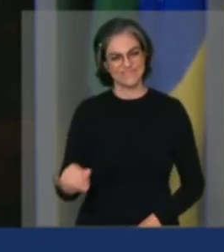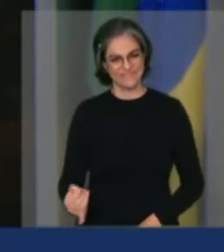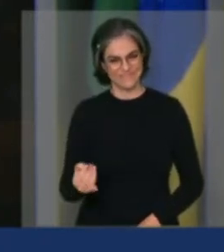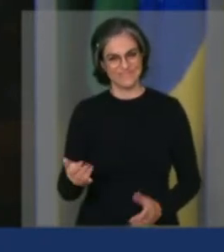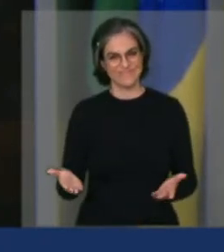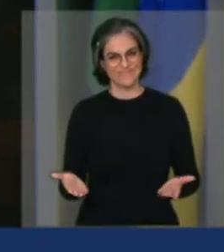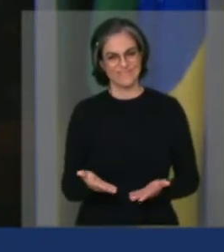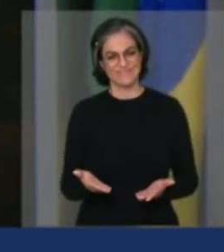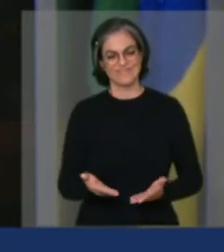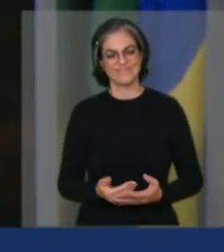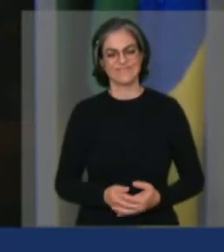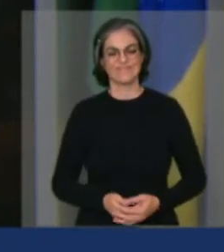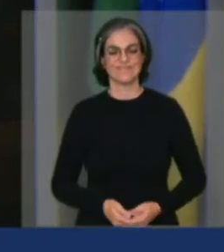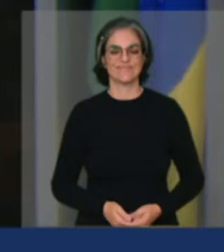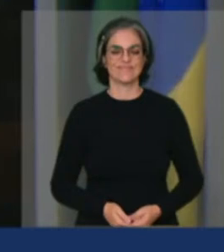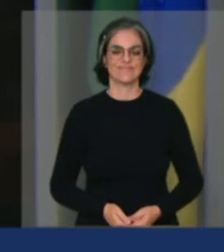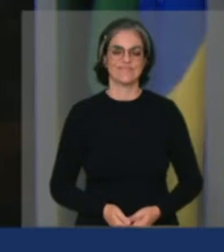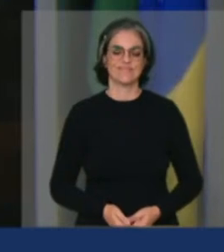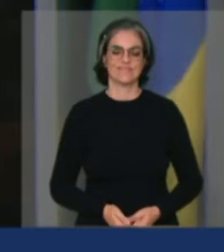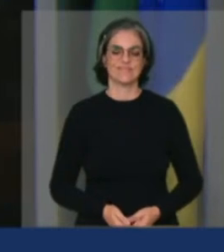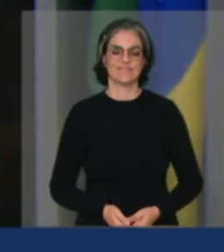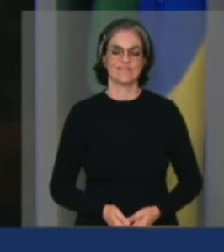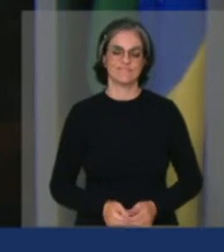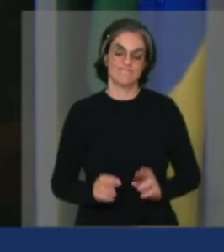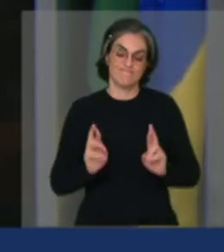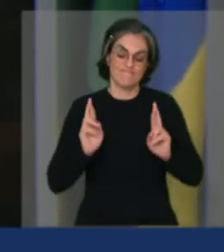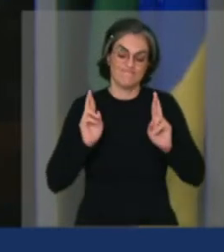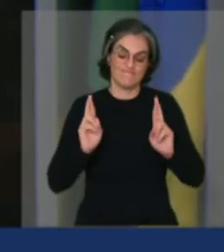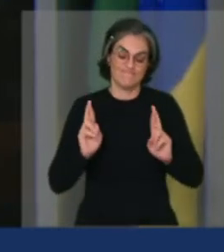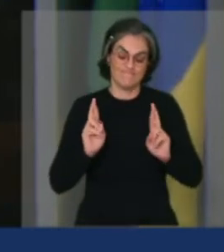AQUI, É, TORCER QUE... QUE ESTE DECRETO PRESIDENCIAL SAIA O MAIS RÁPIDO POSSÍVEL.